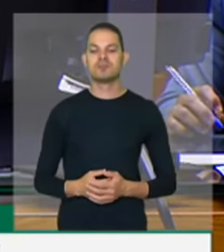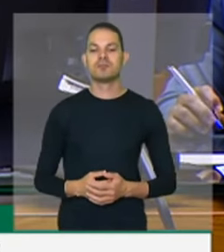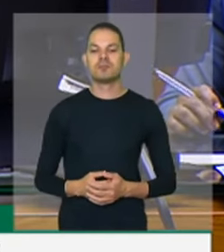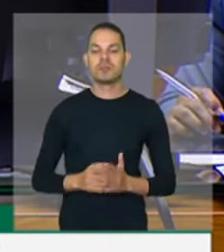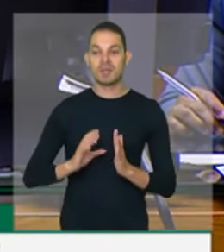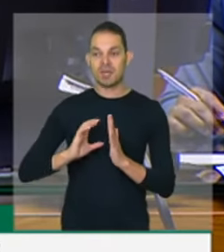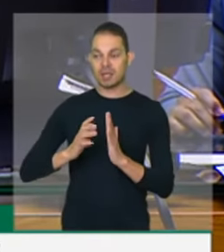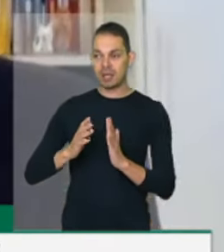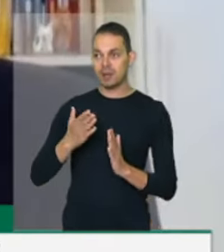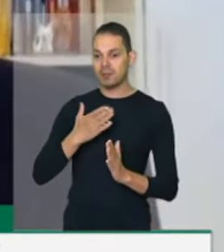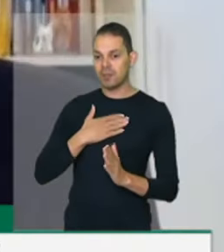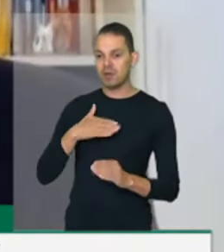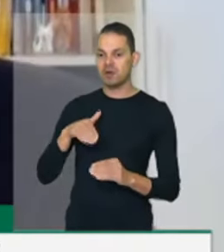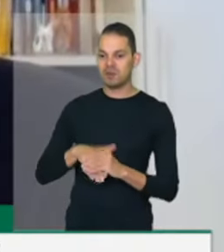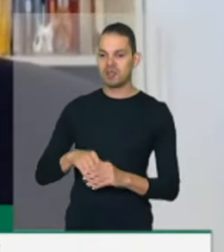QUE... A GENTE POSSA TAMBÉ